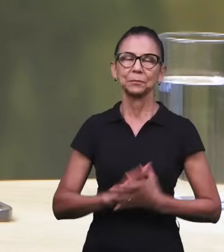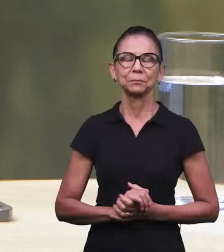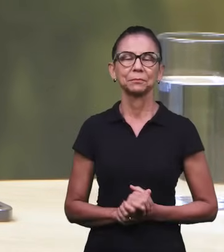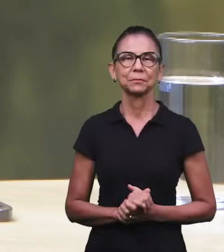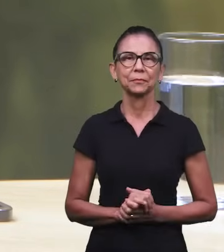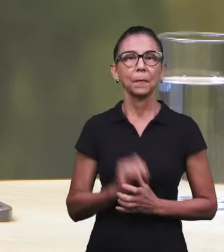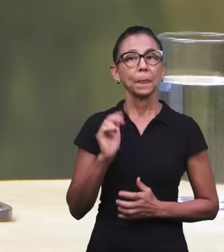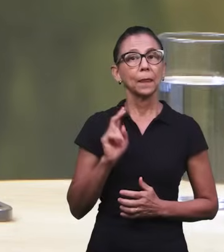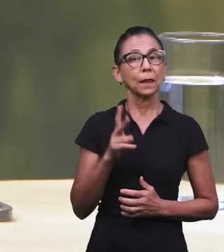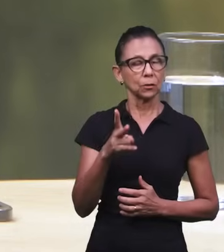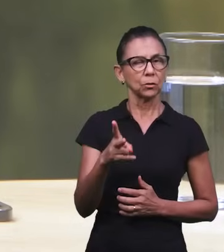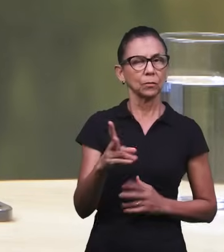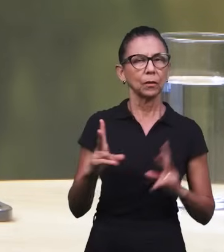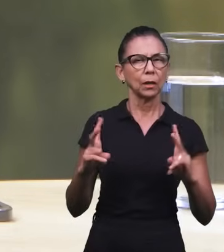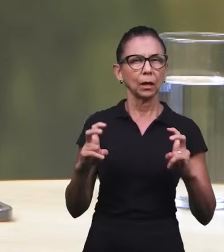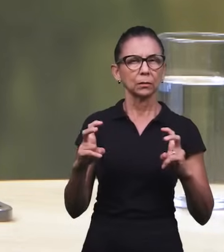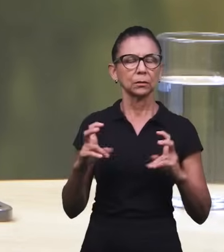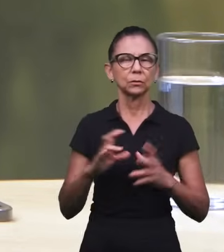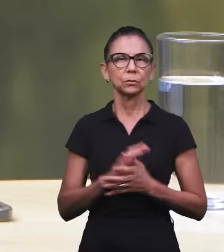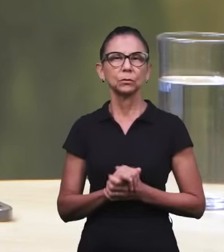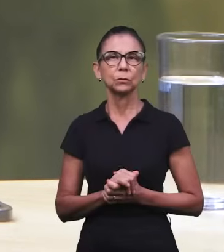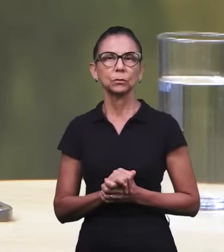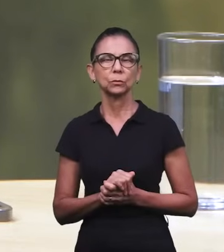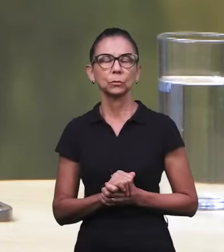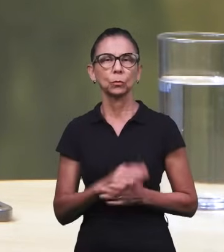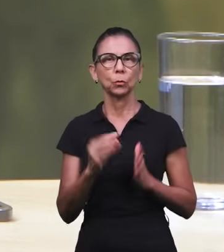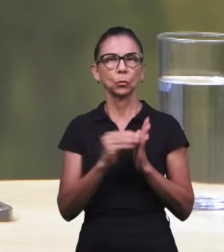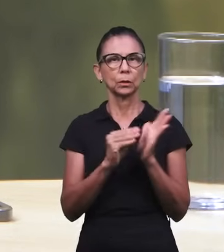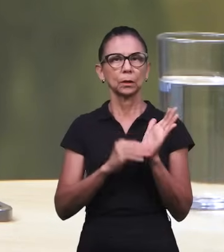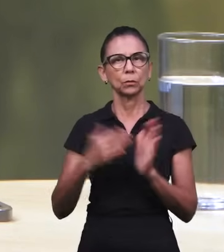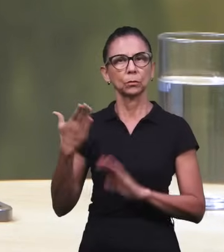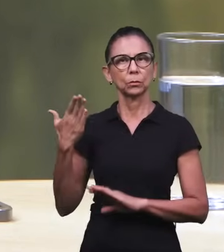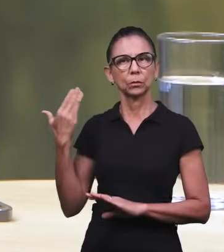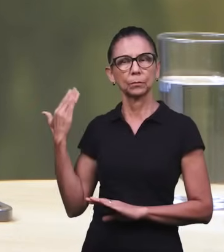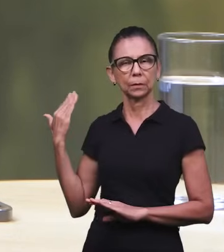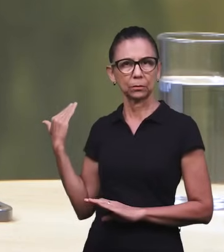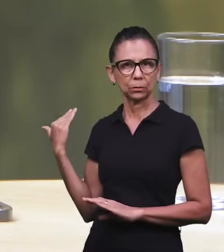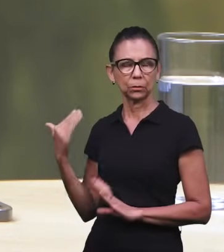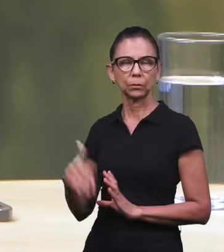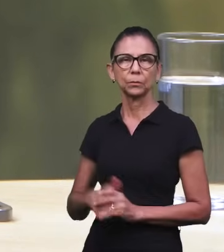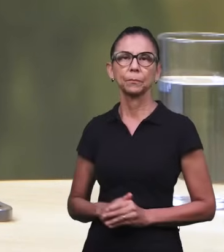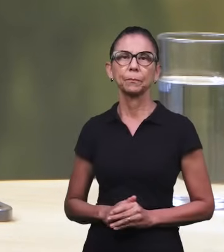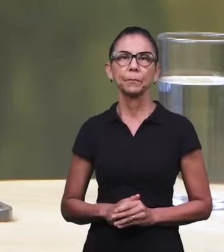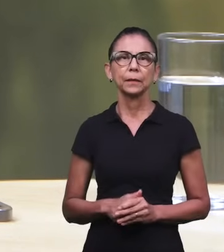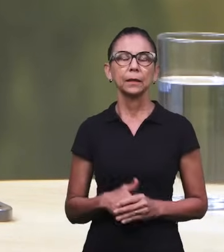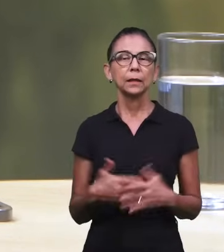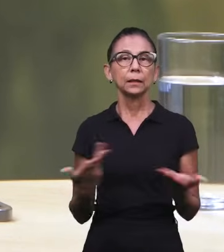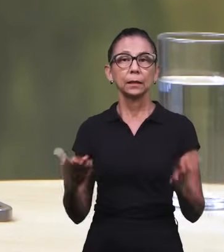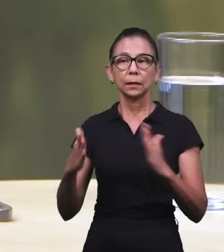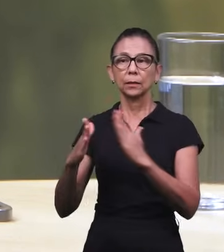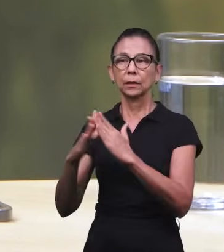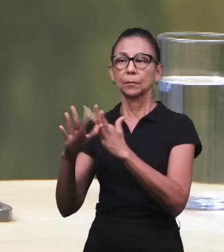ao assunto que temos tratado nas transmissões anteriores relacionados ao arrebatamento da igreja